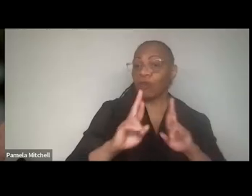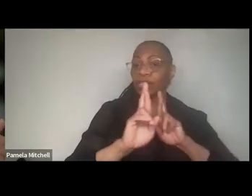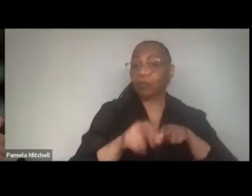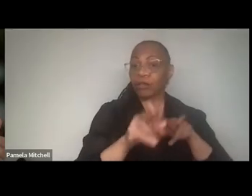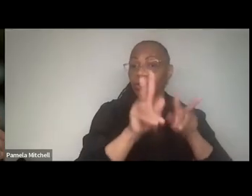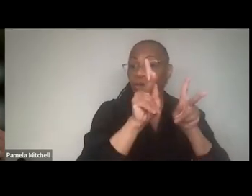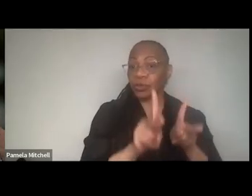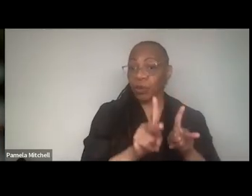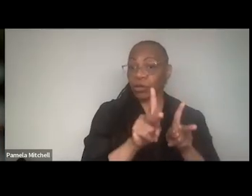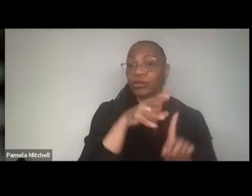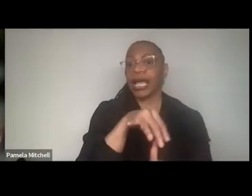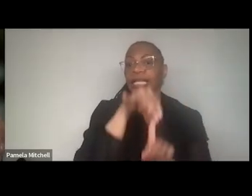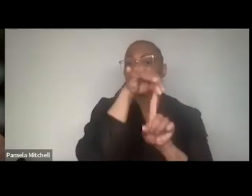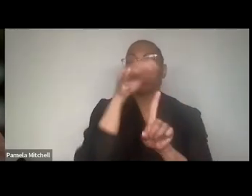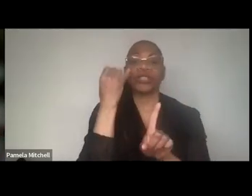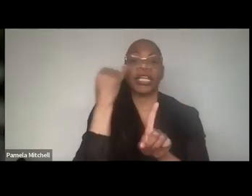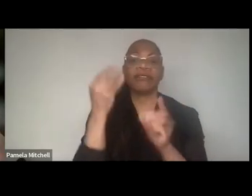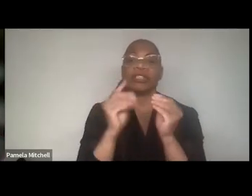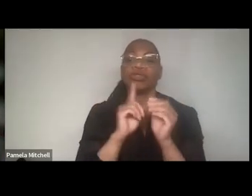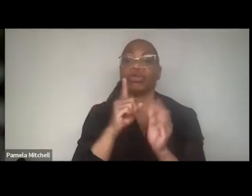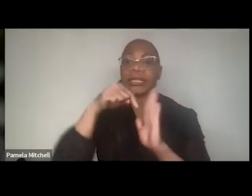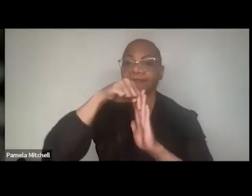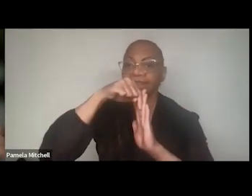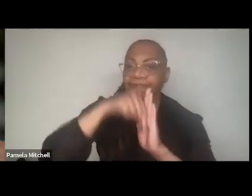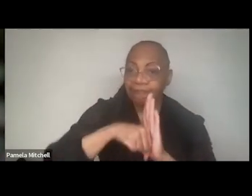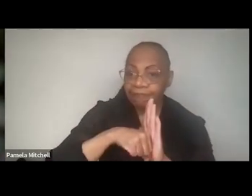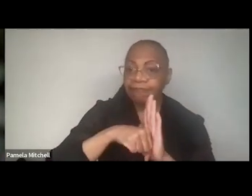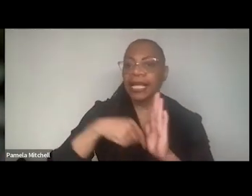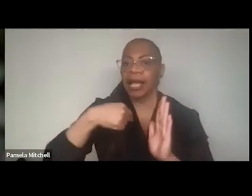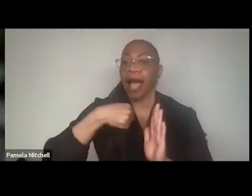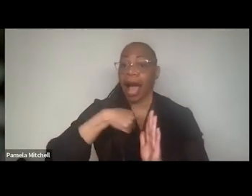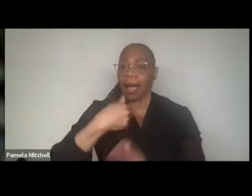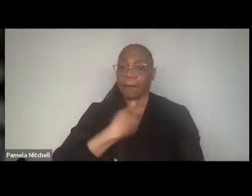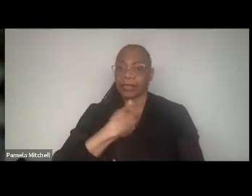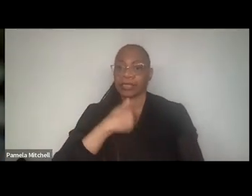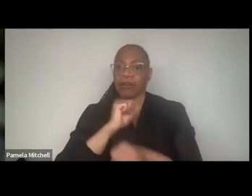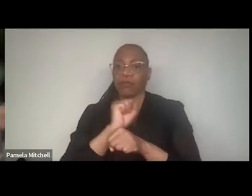especialmente si es más extrema o más marcada. Trabajé con una persona que tuvo un derrame cerebral,